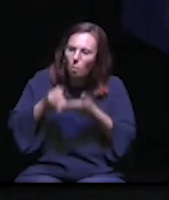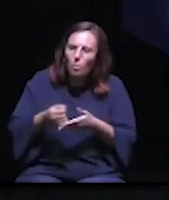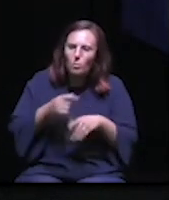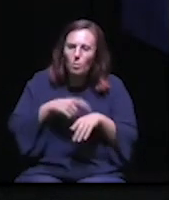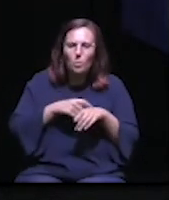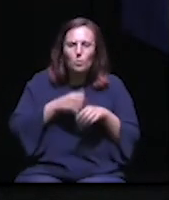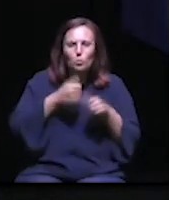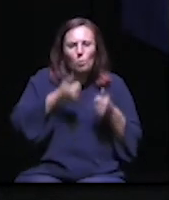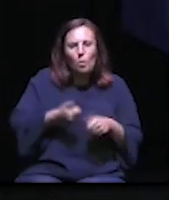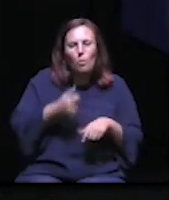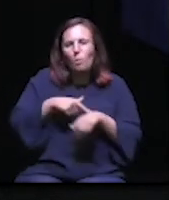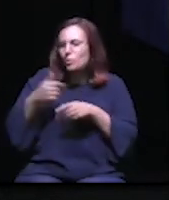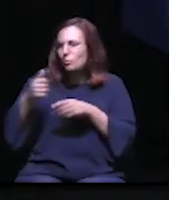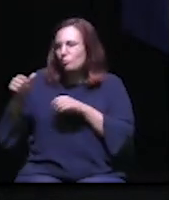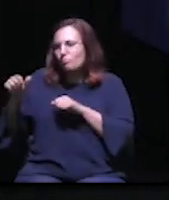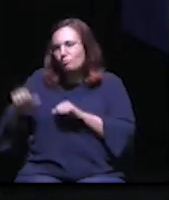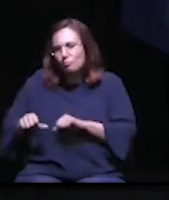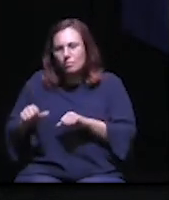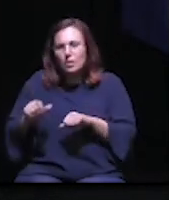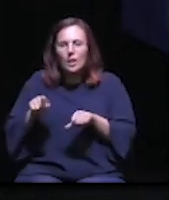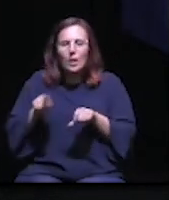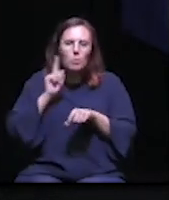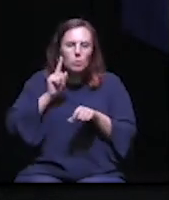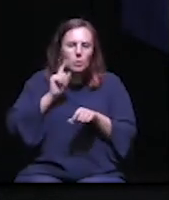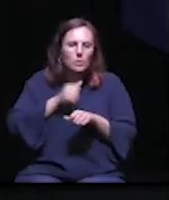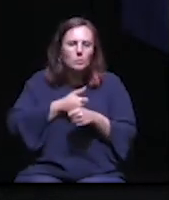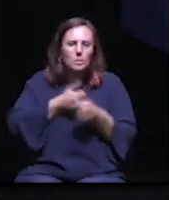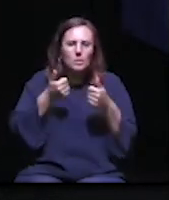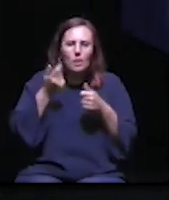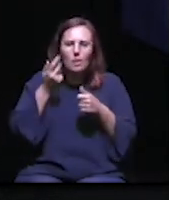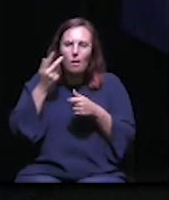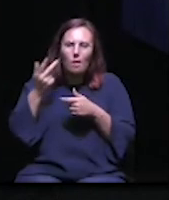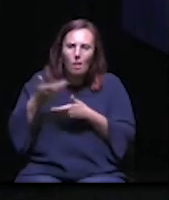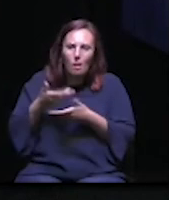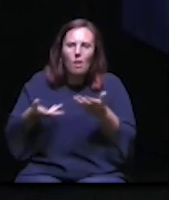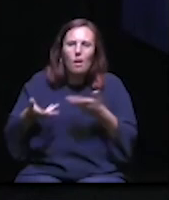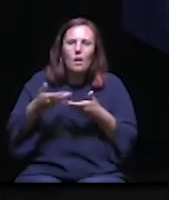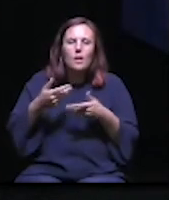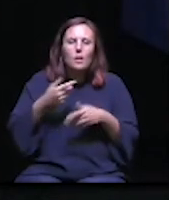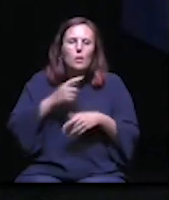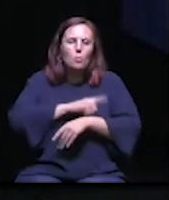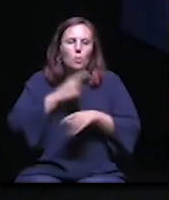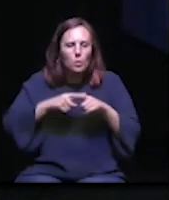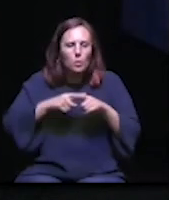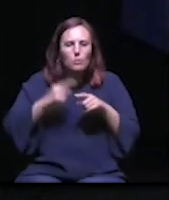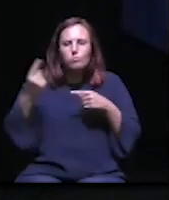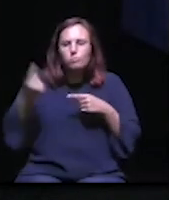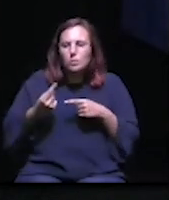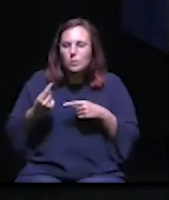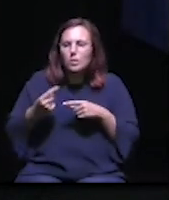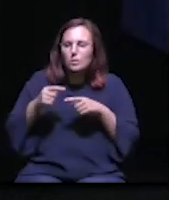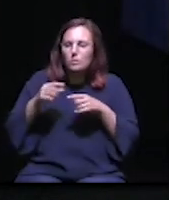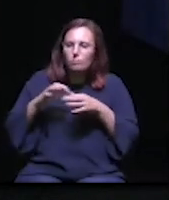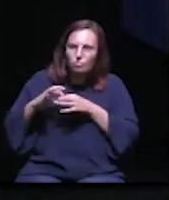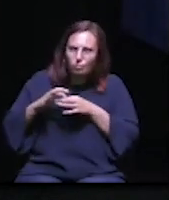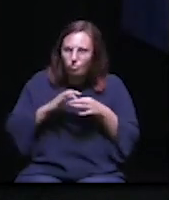São laços essenciais para a vida na cidade, e é obrigação do poder político garantir que o espaço público potencia a criação destes espaços e também por isso,